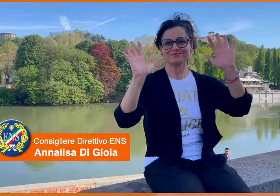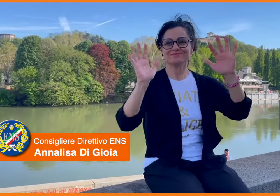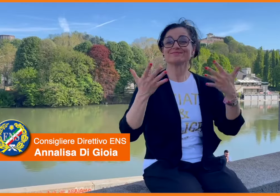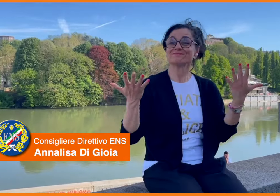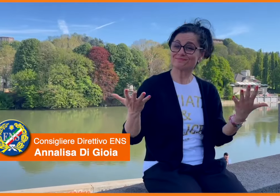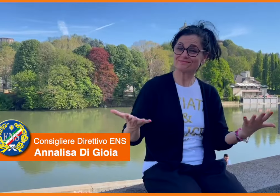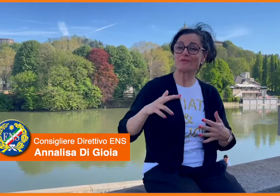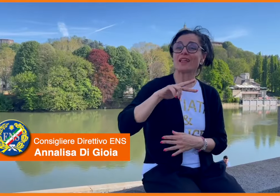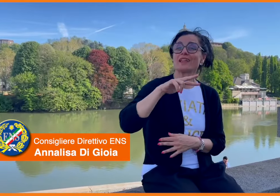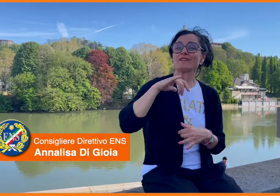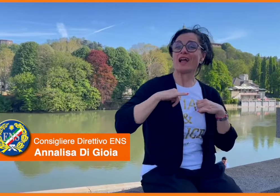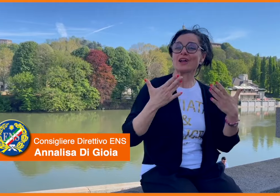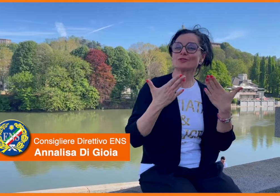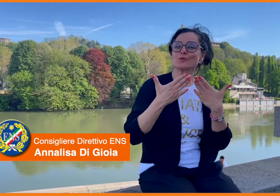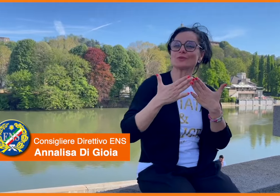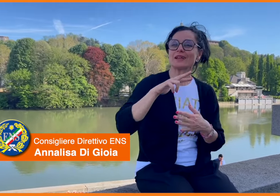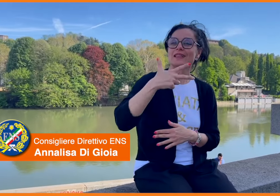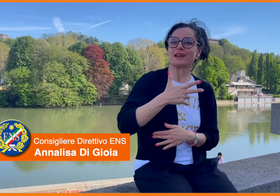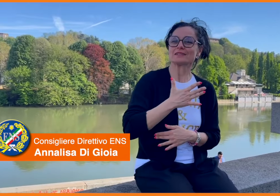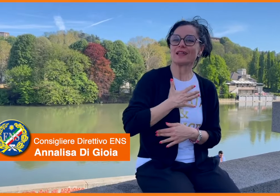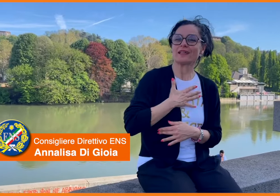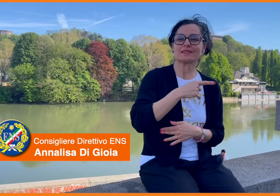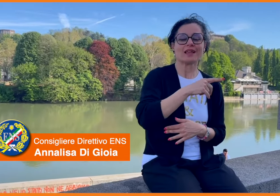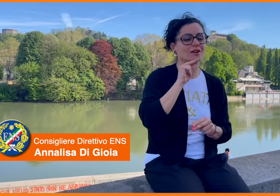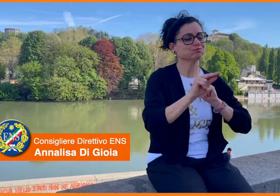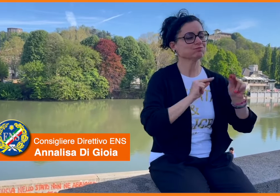Ciao a tutti! Sono pervenute numerosissime iscrizioni alla 2a Vacanza Studio della Terza Età e